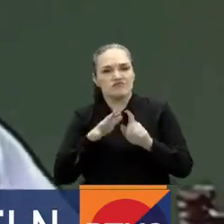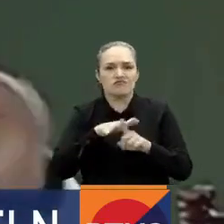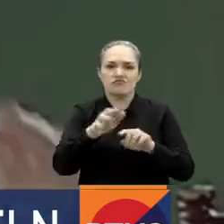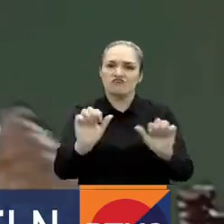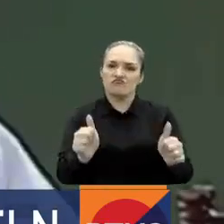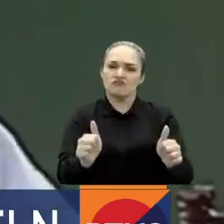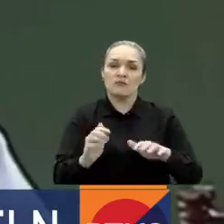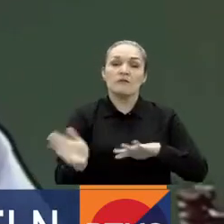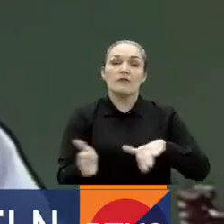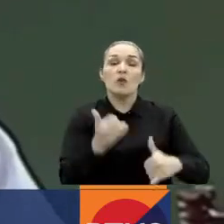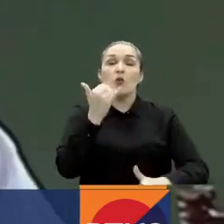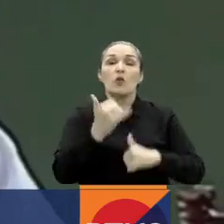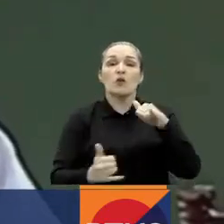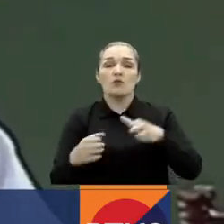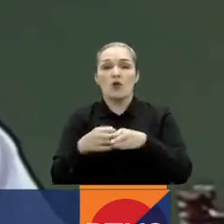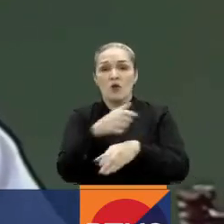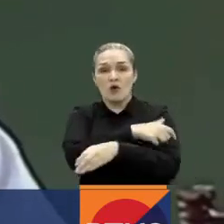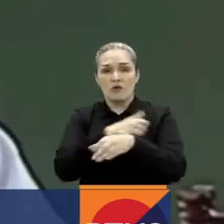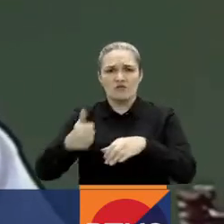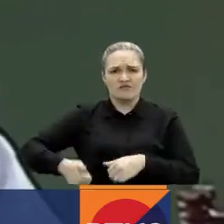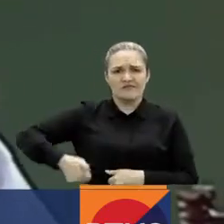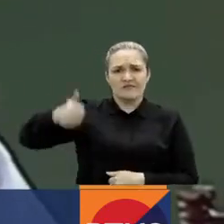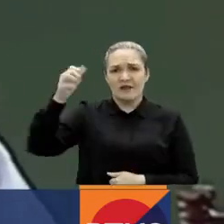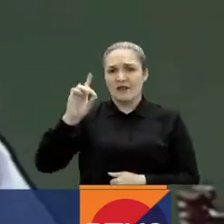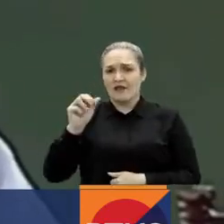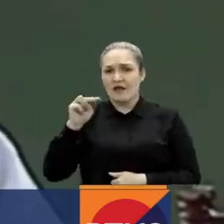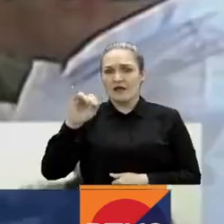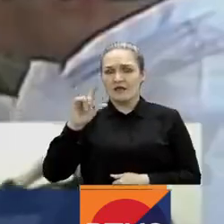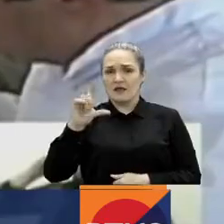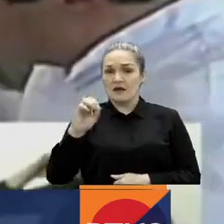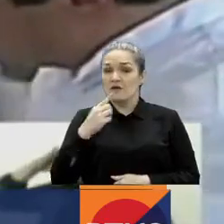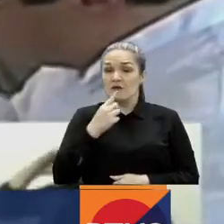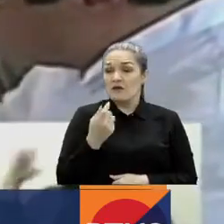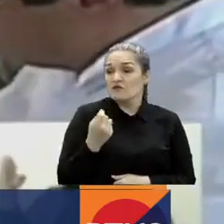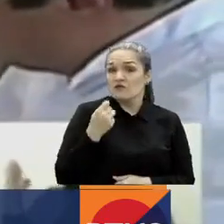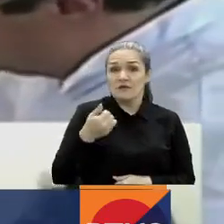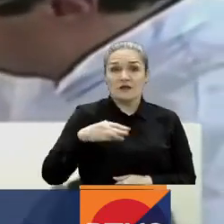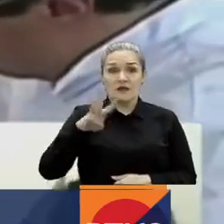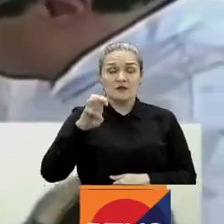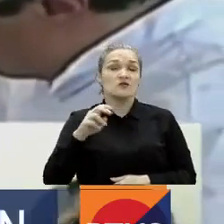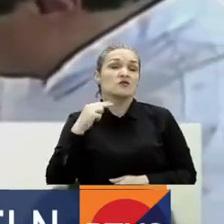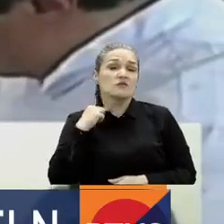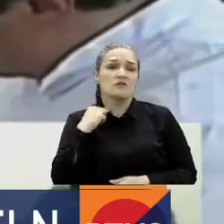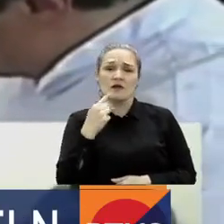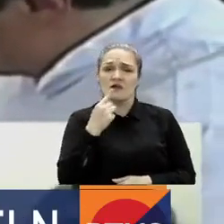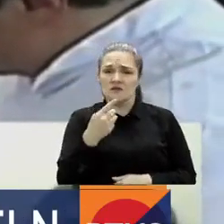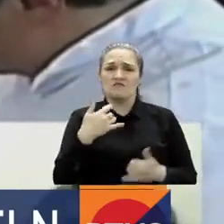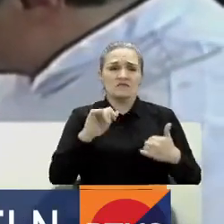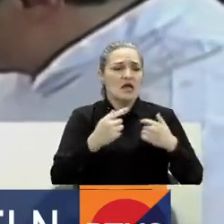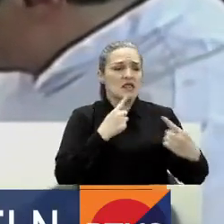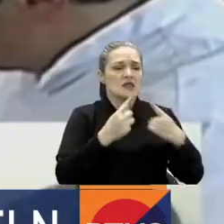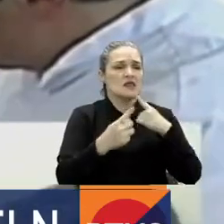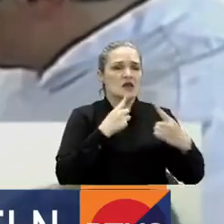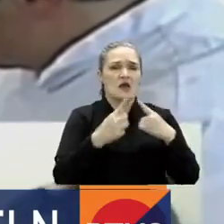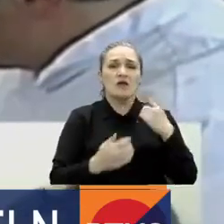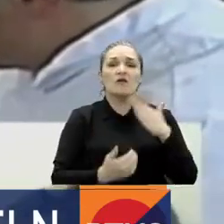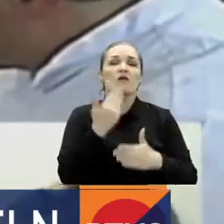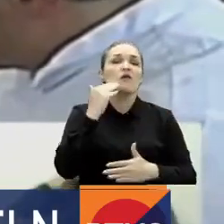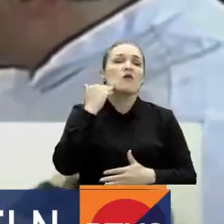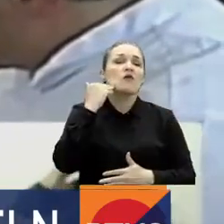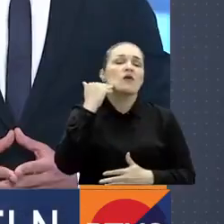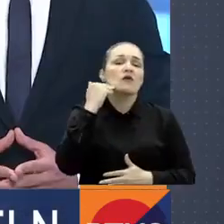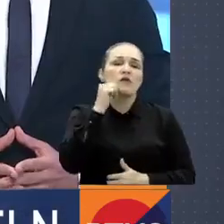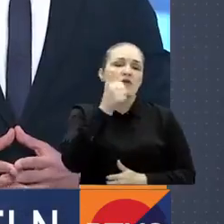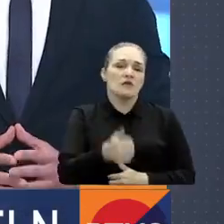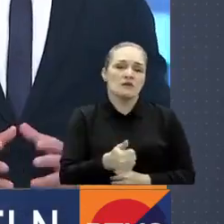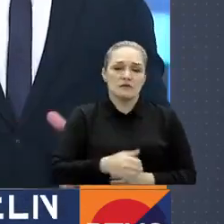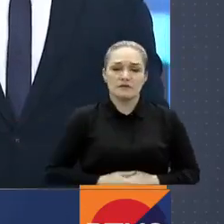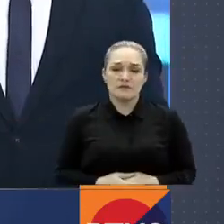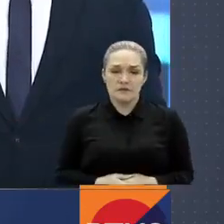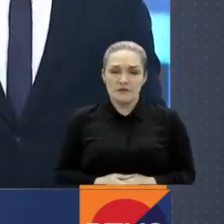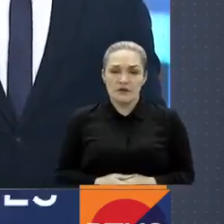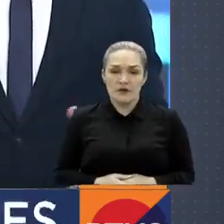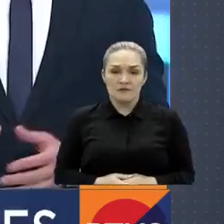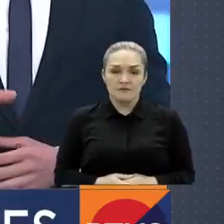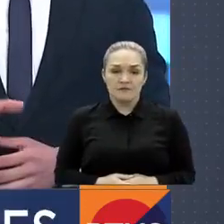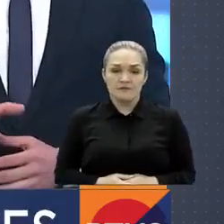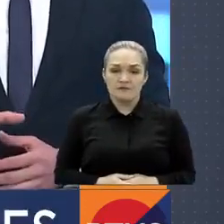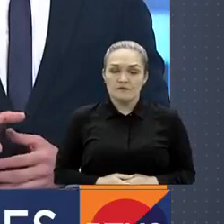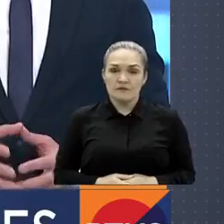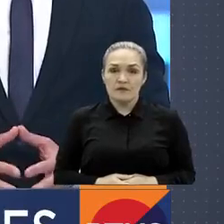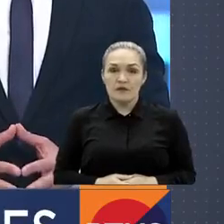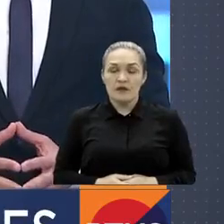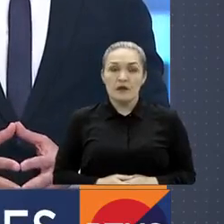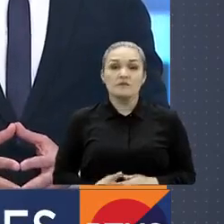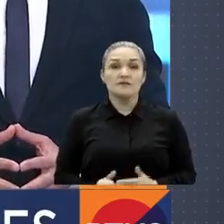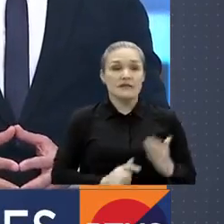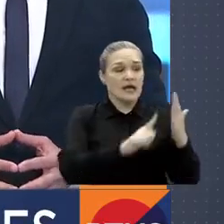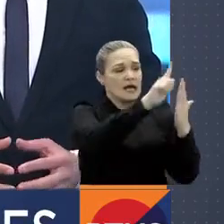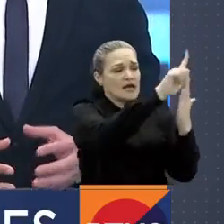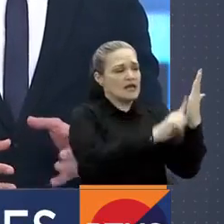COLOMBIA ES ATACAR LAS CAUSACOCO